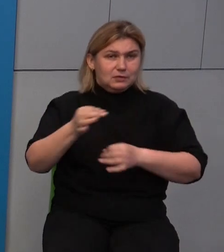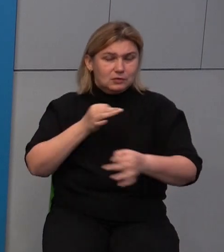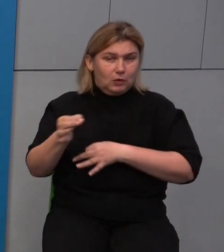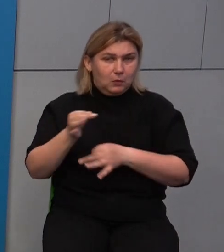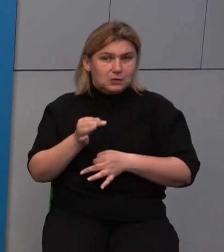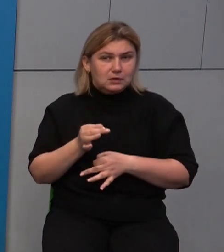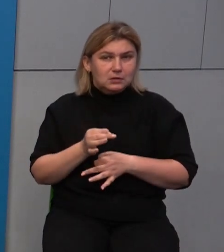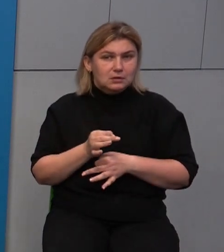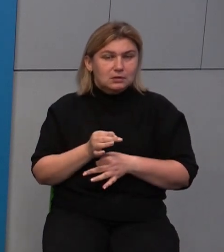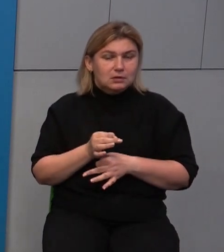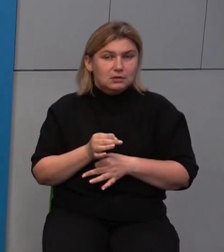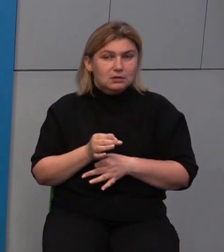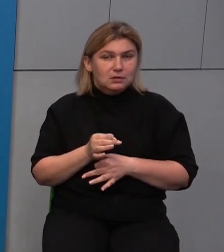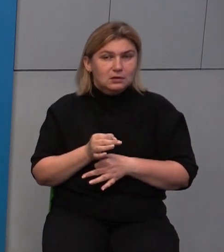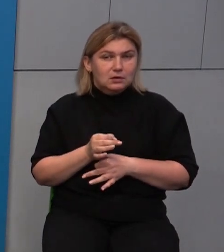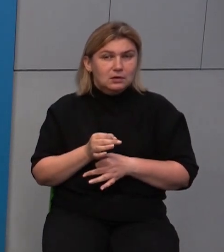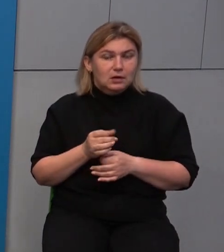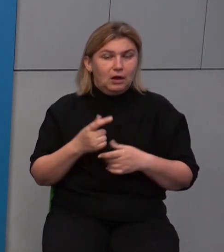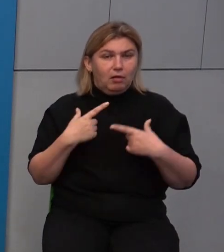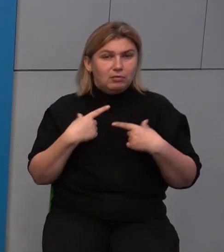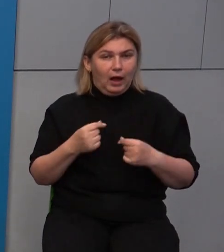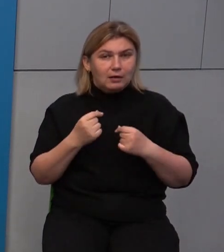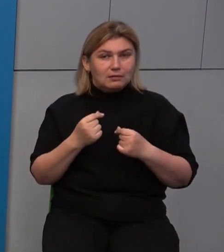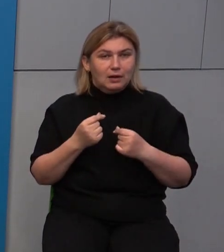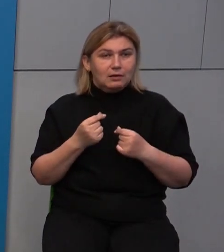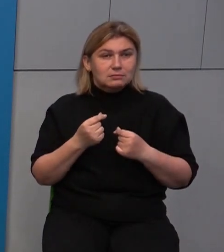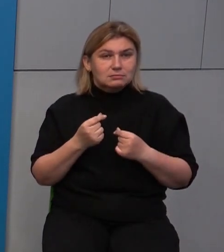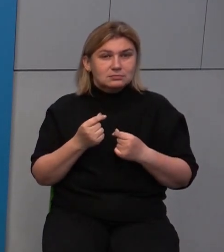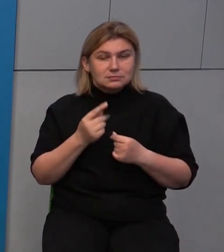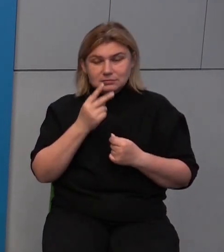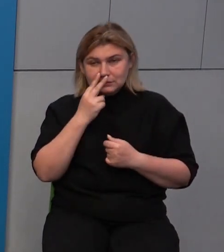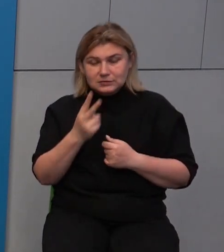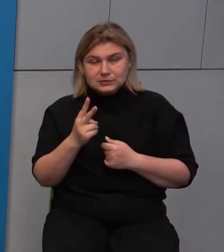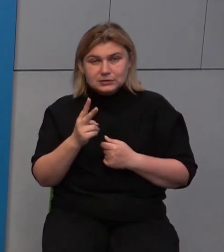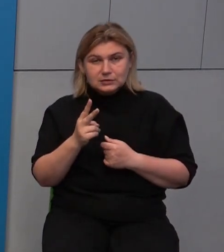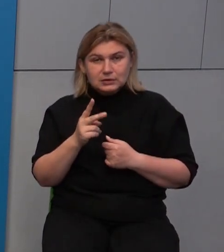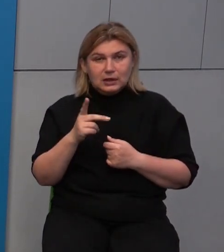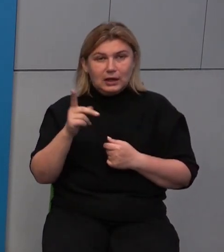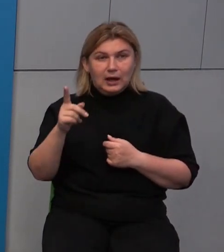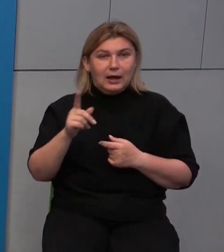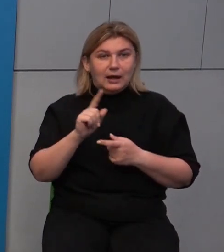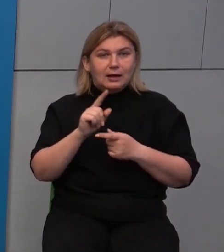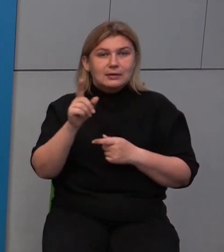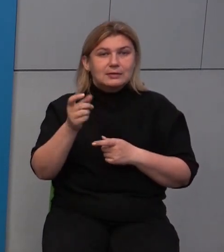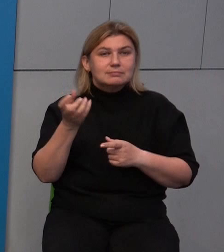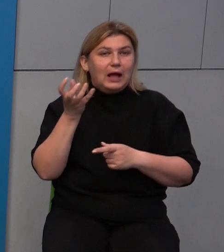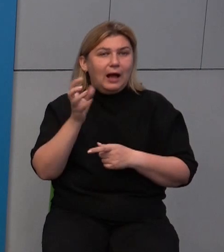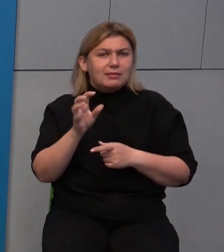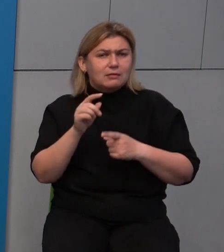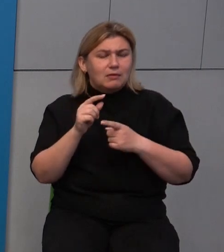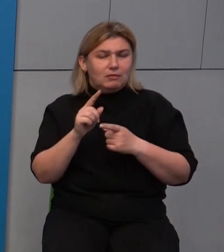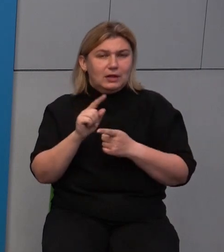to nagle obnaża się, że ta anegdota pracowała